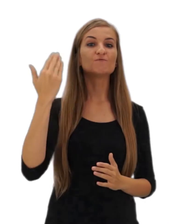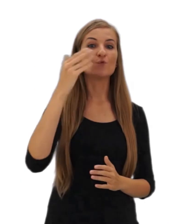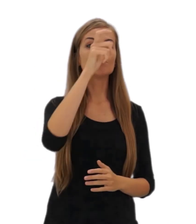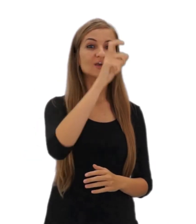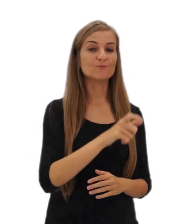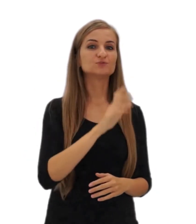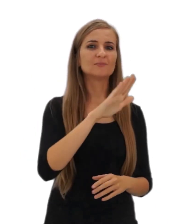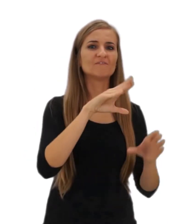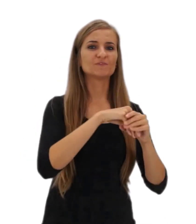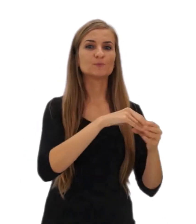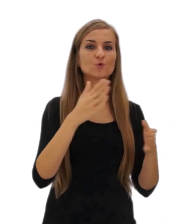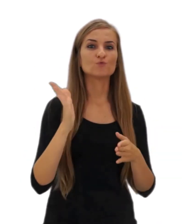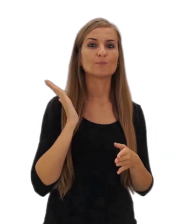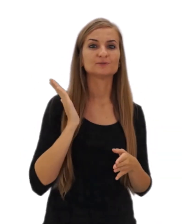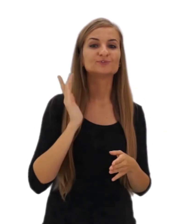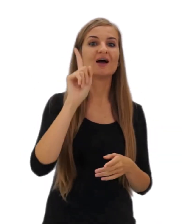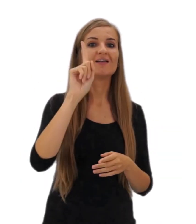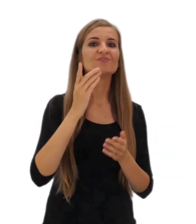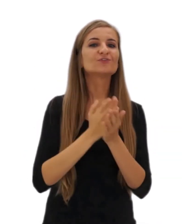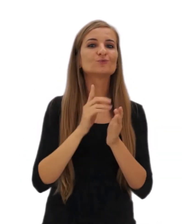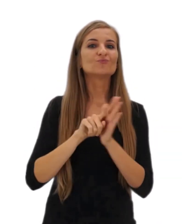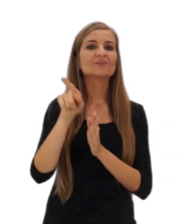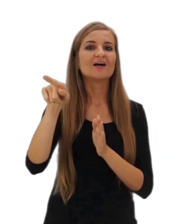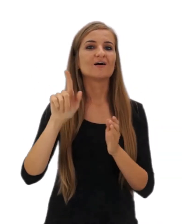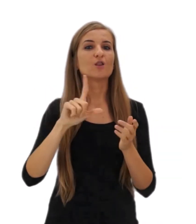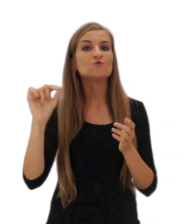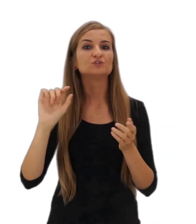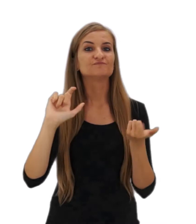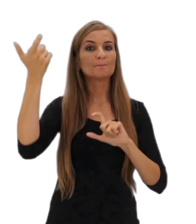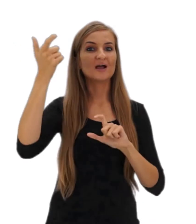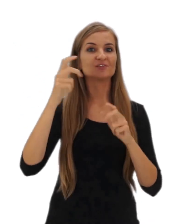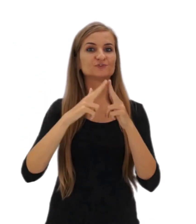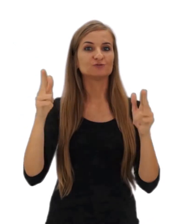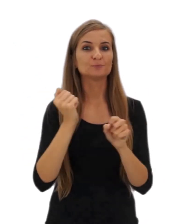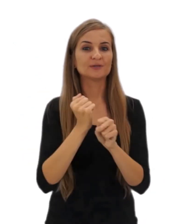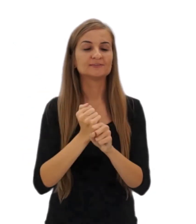Wolontariusz musi być ubezpieczony od skutków nieszczęśliwych wypadków.